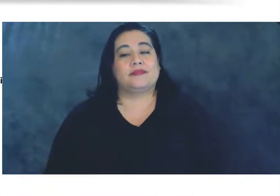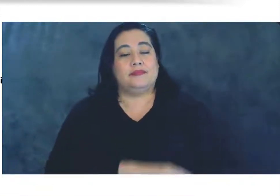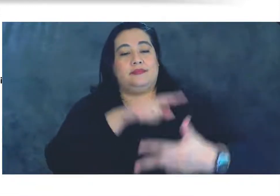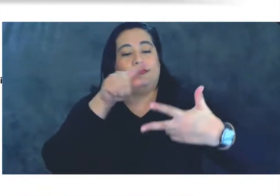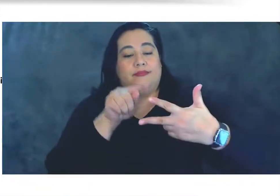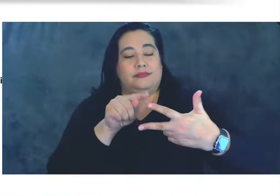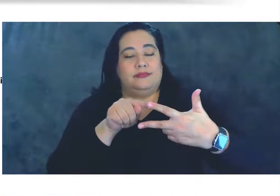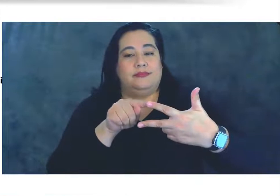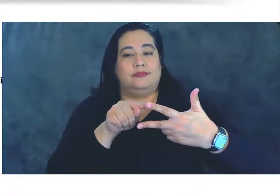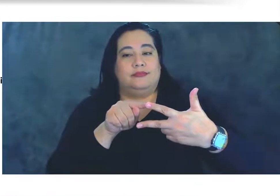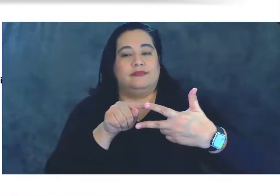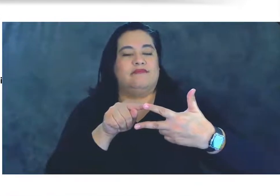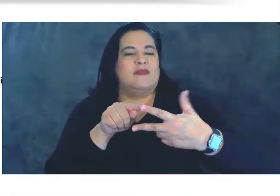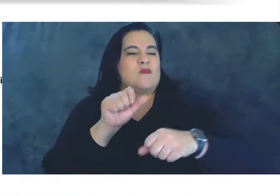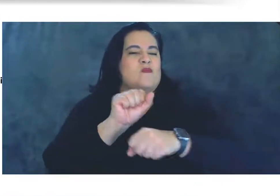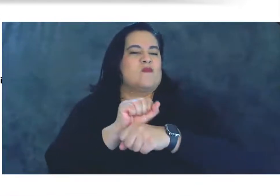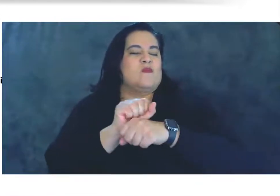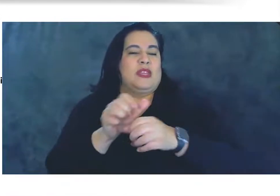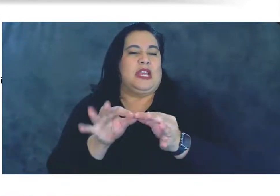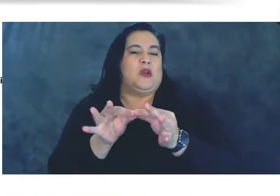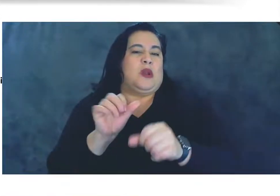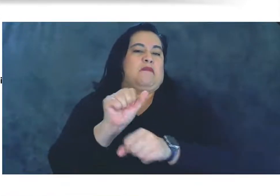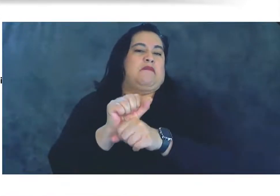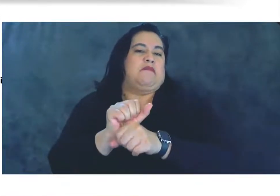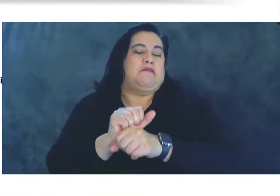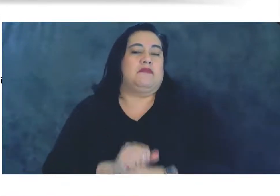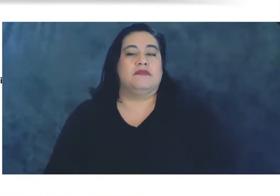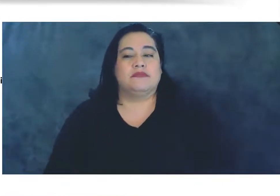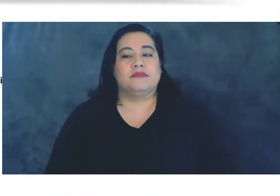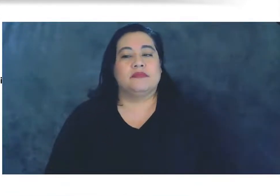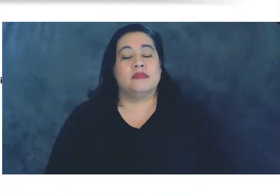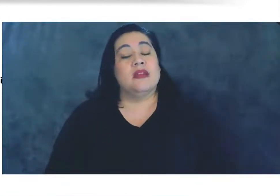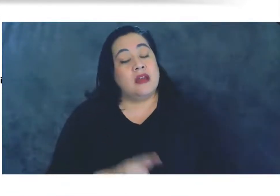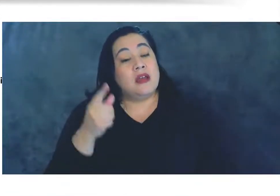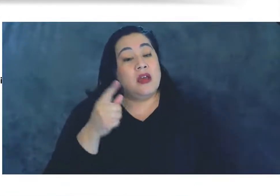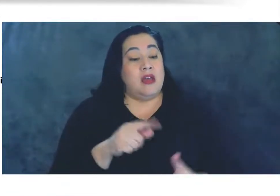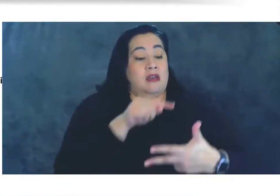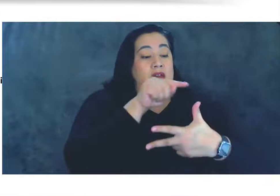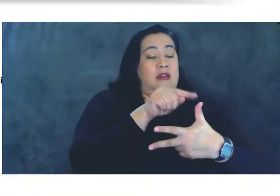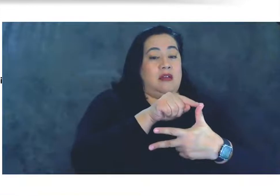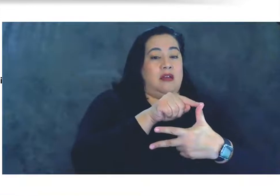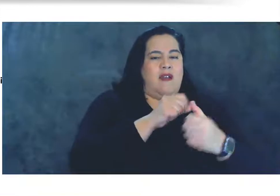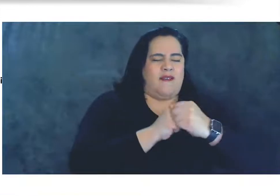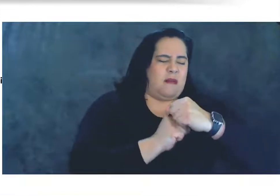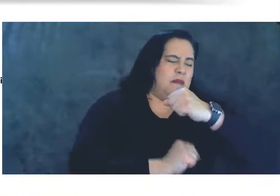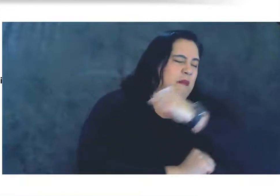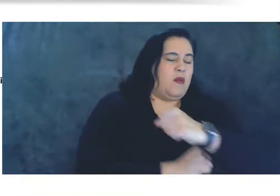Tema 2 la práctica de la interpretación. Mientras que el tema 1 es lo fundamental,